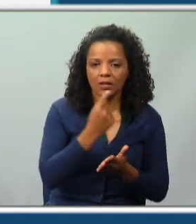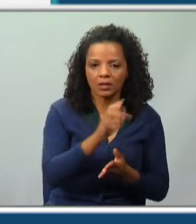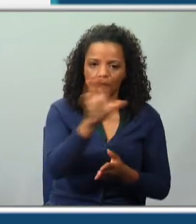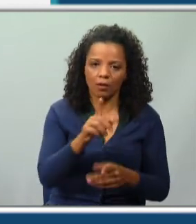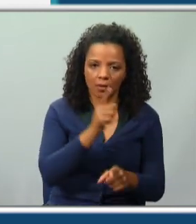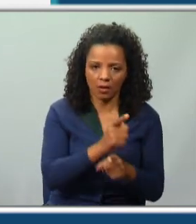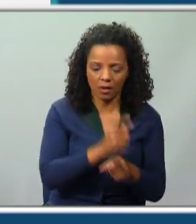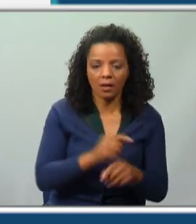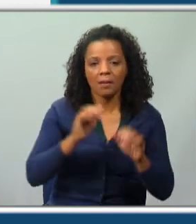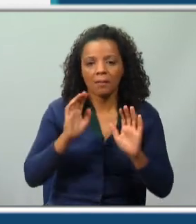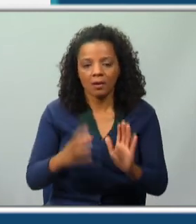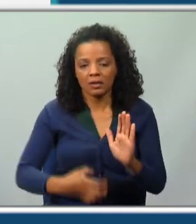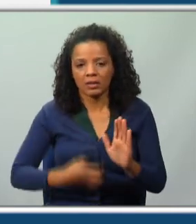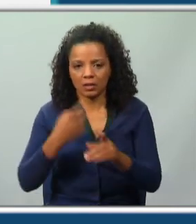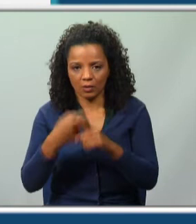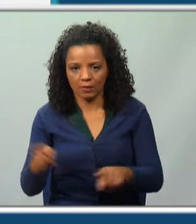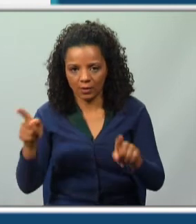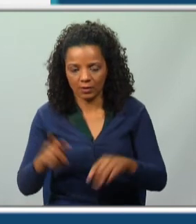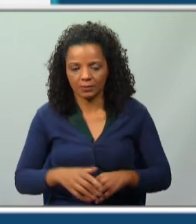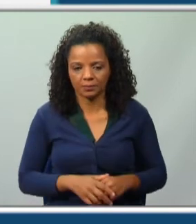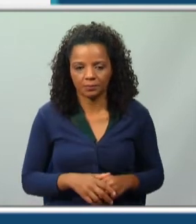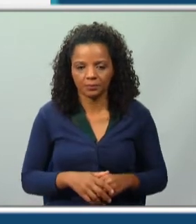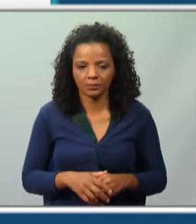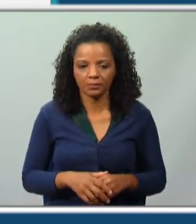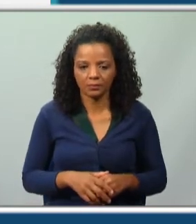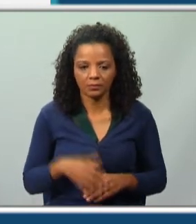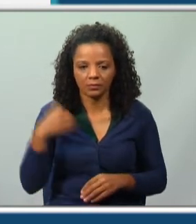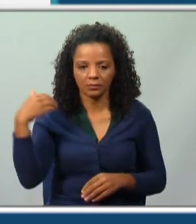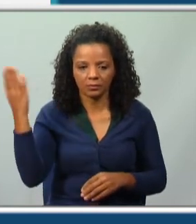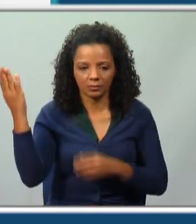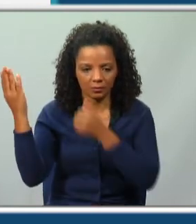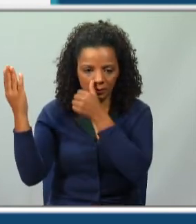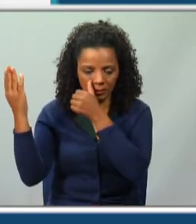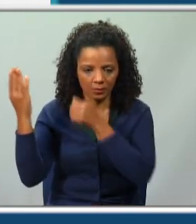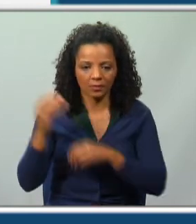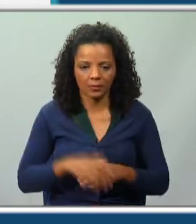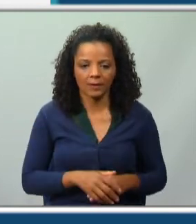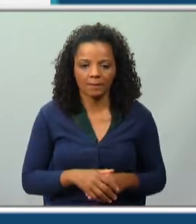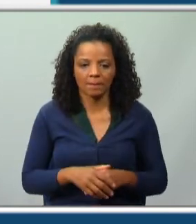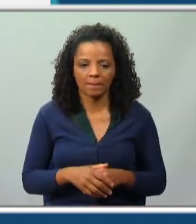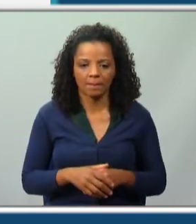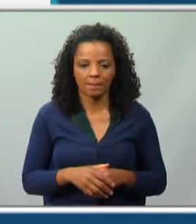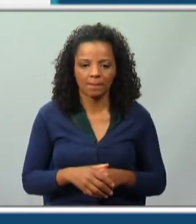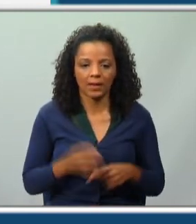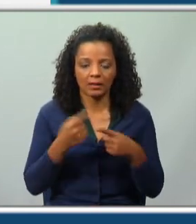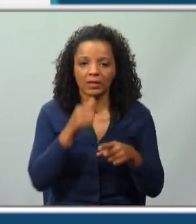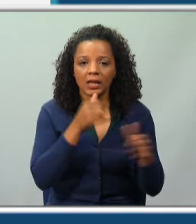maneira Mas que tem sentido diferente Rio Douro diferença de eu rio 方式 但那有不同的含義杜羅河與伊河的區別